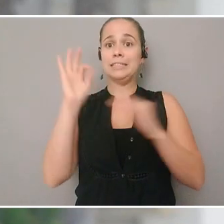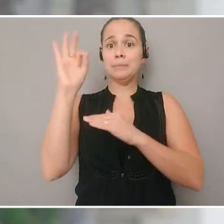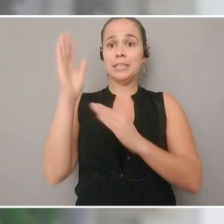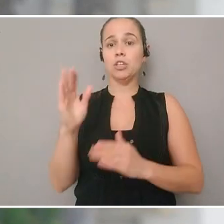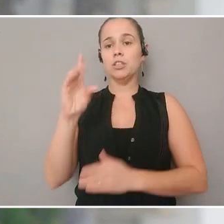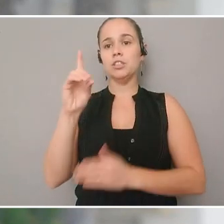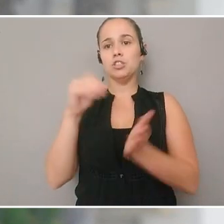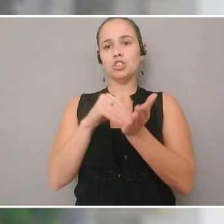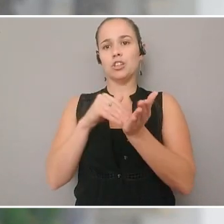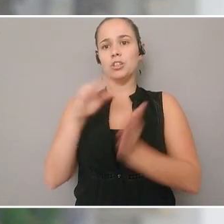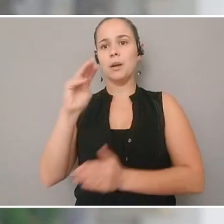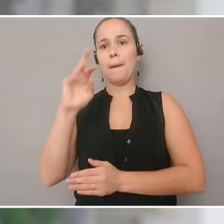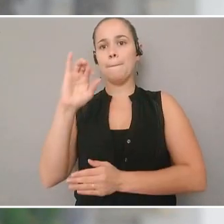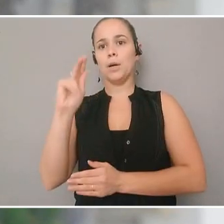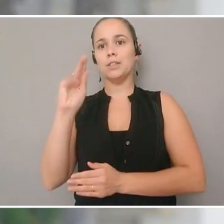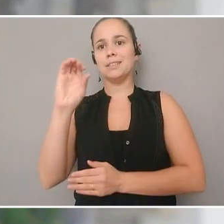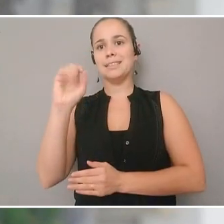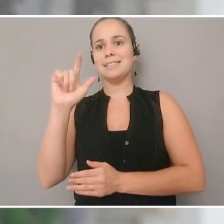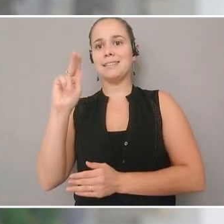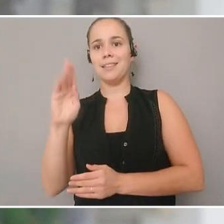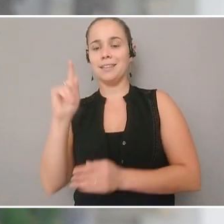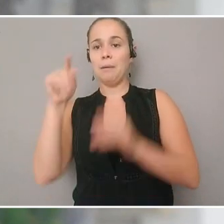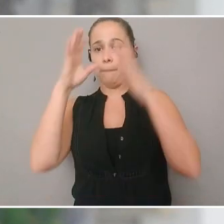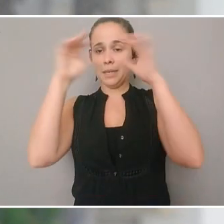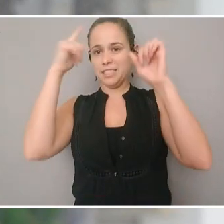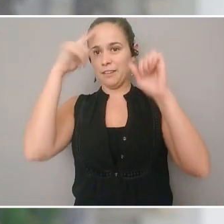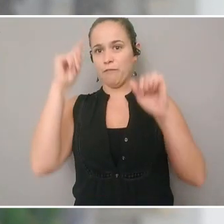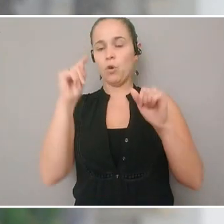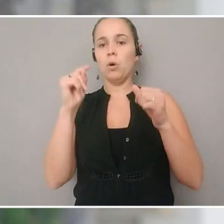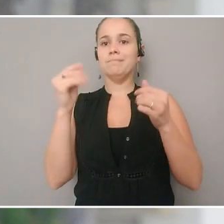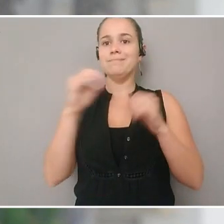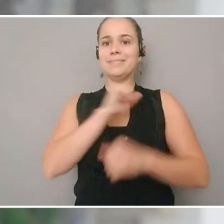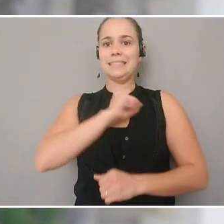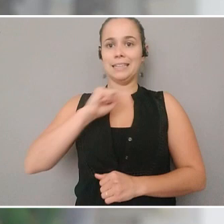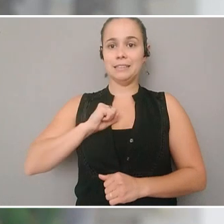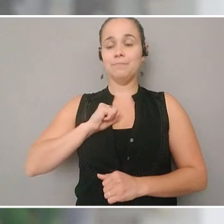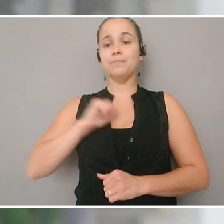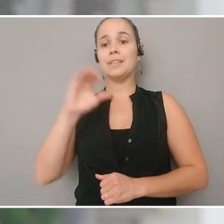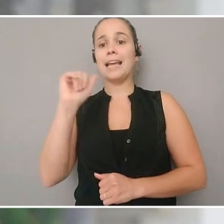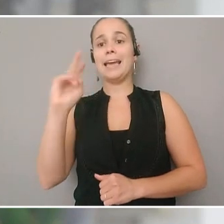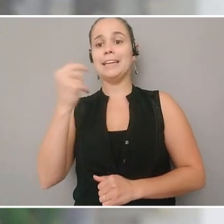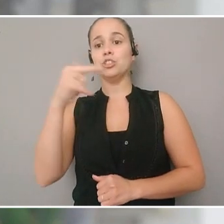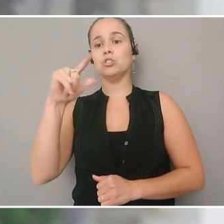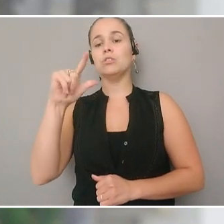Presidente del Senado Académico,